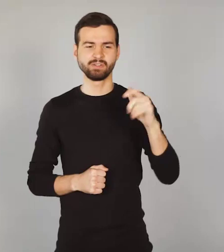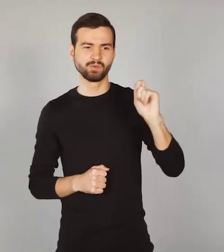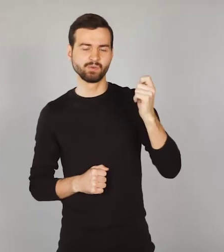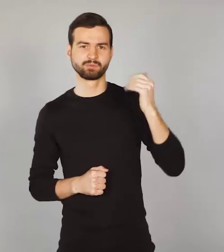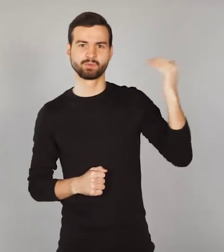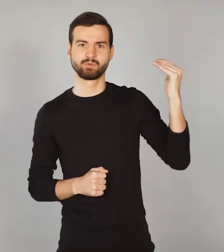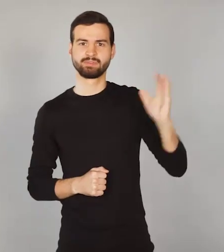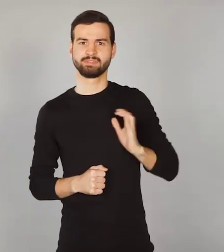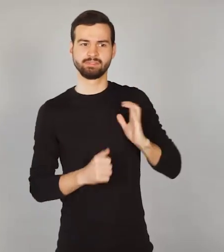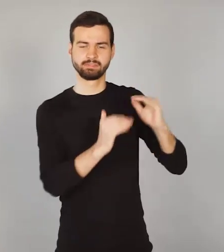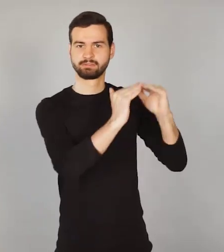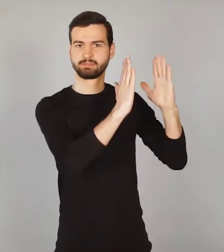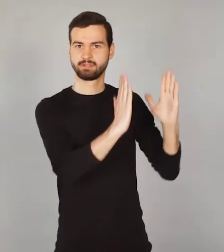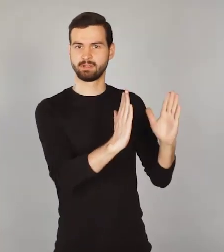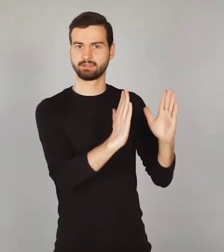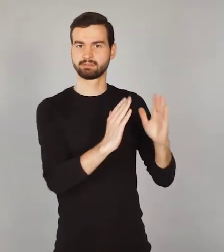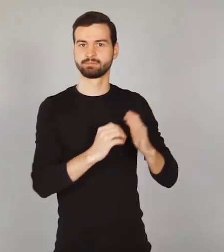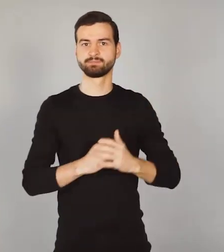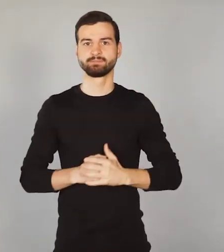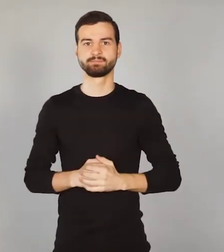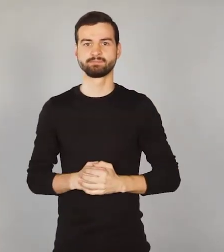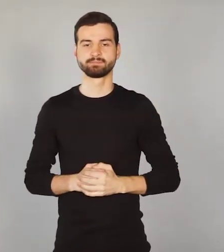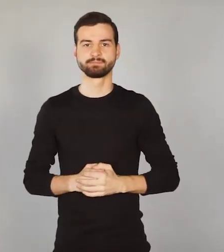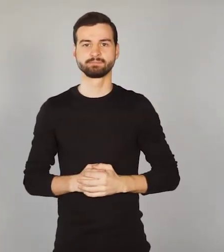ключи от богатого дома.